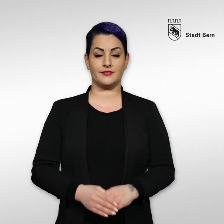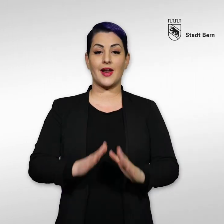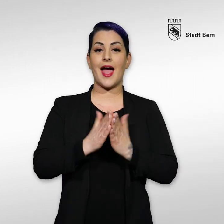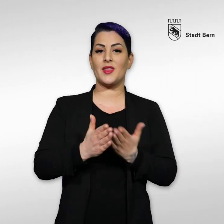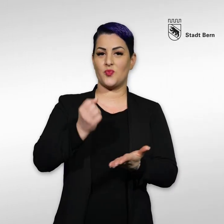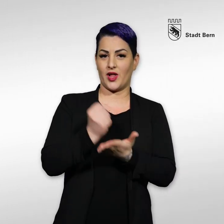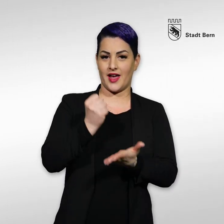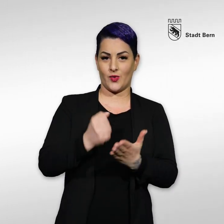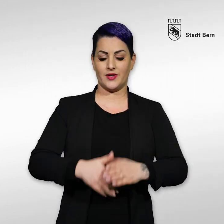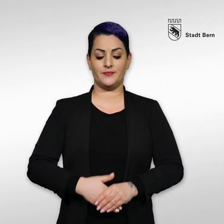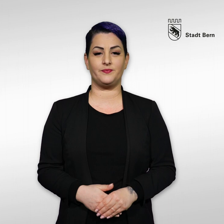Einbürgerung